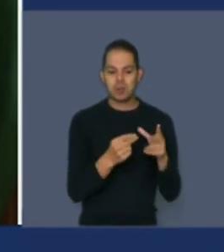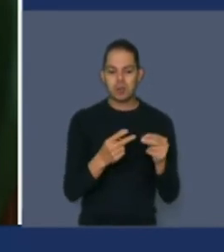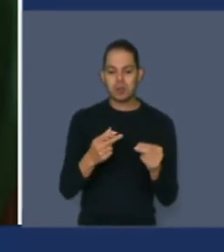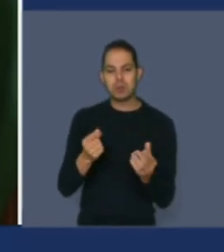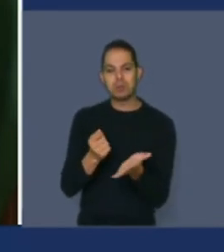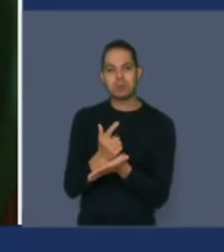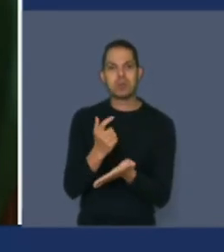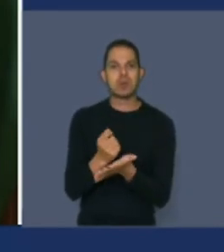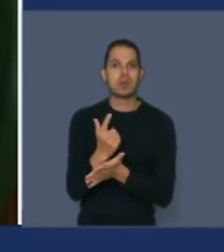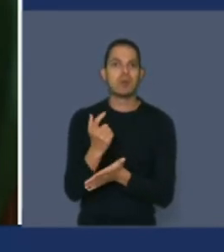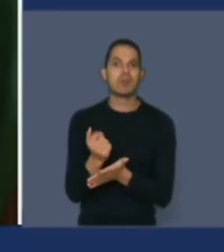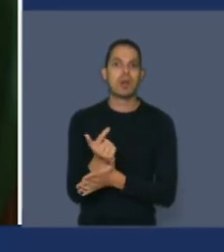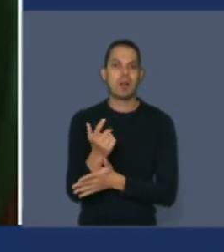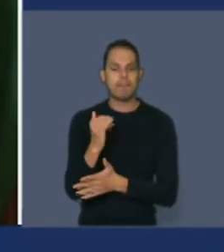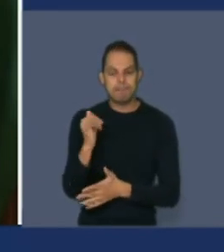CIMA NA TRAGÉDIA DO POVO BRASILEIRO, TIRANDO UM DÓ